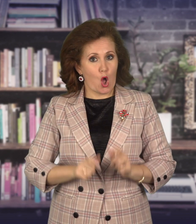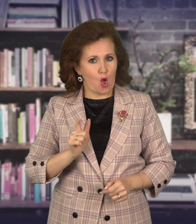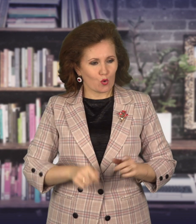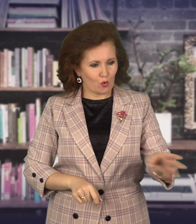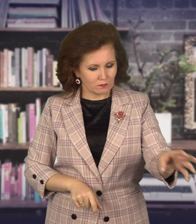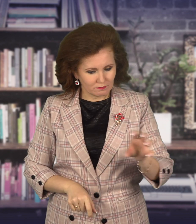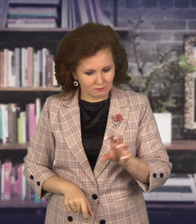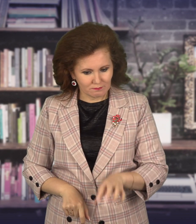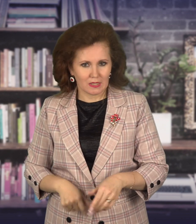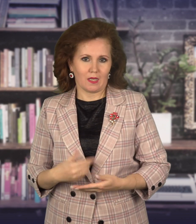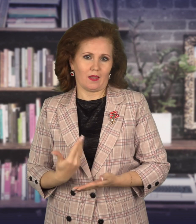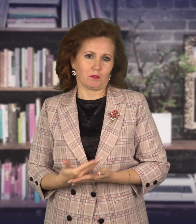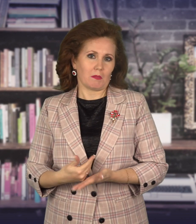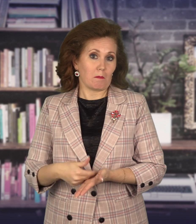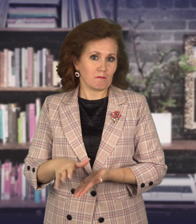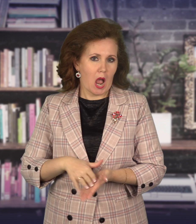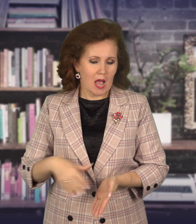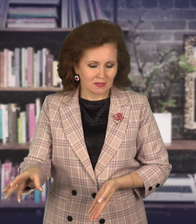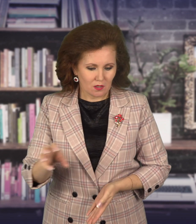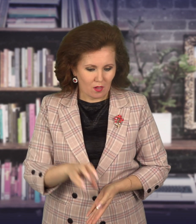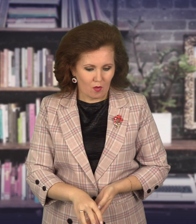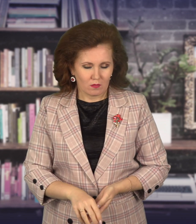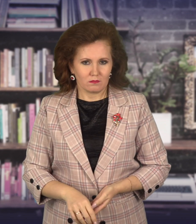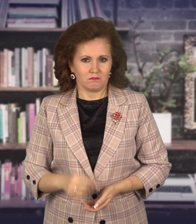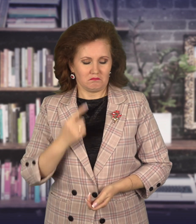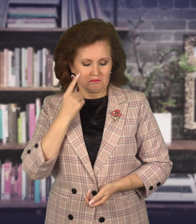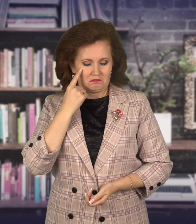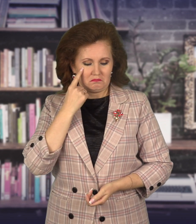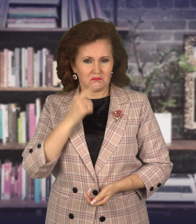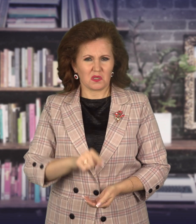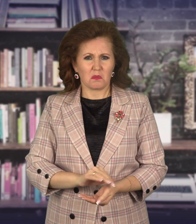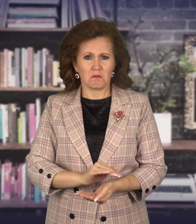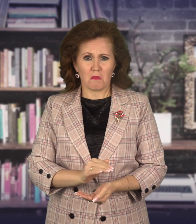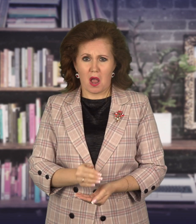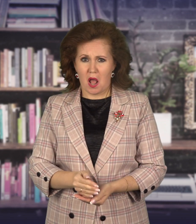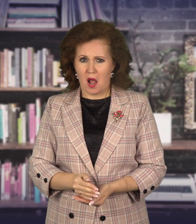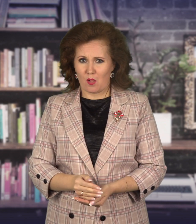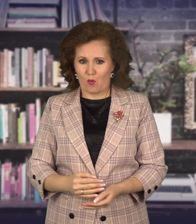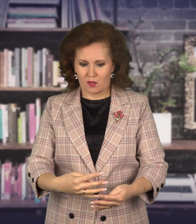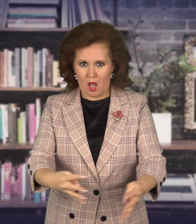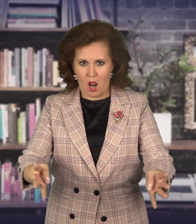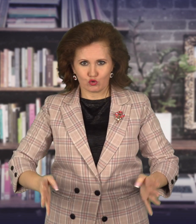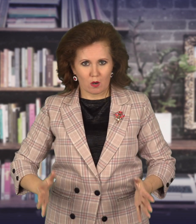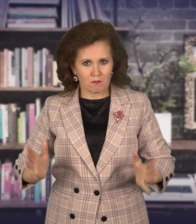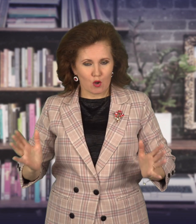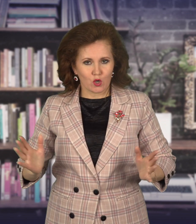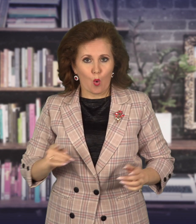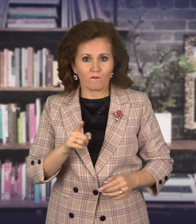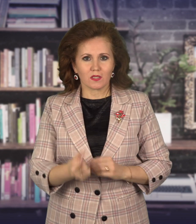молоко и масло - места они занимают мало в огромной тележке.